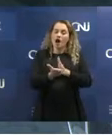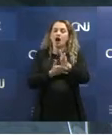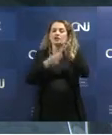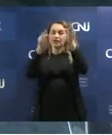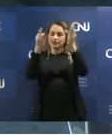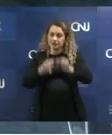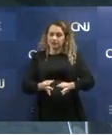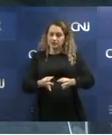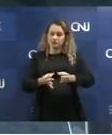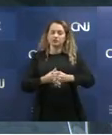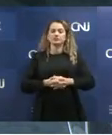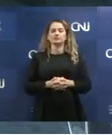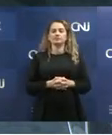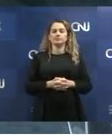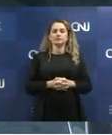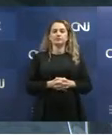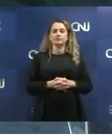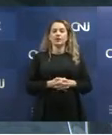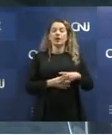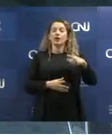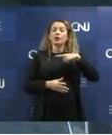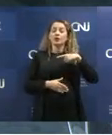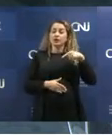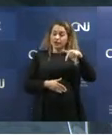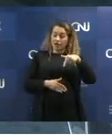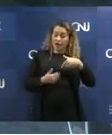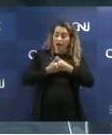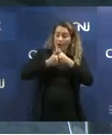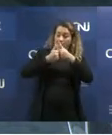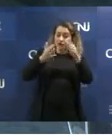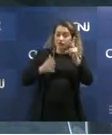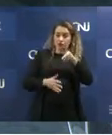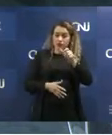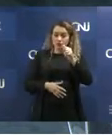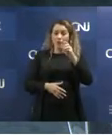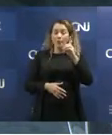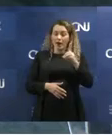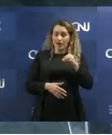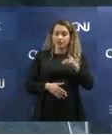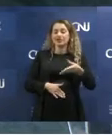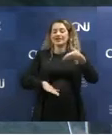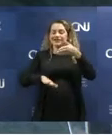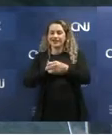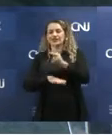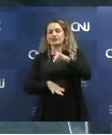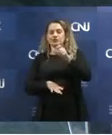a questão aqui é de abertura do PAD, exatamente no dia de que vamos averiguar os motivos